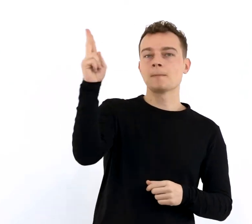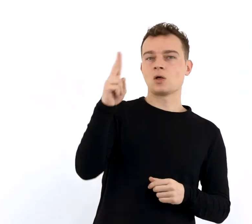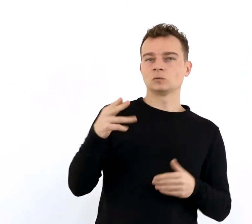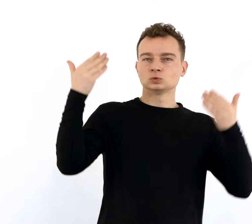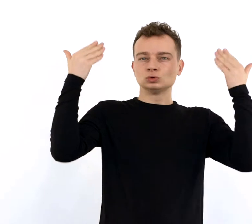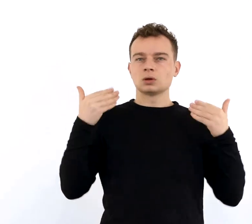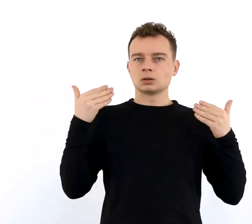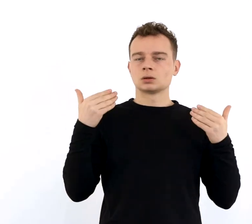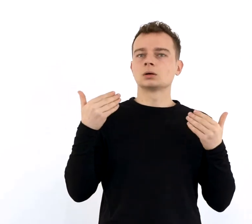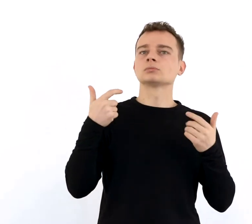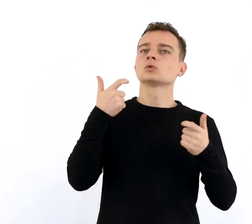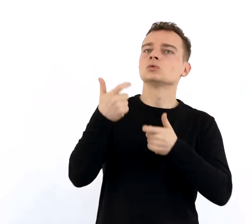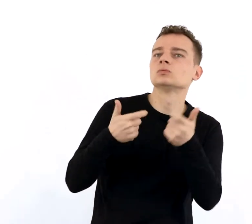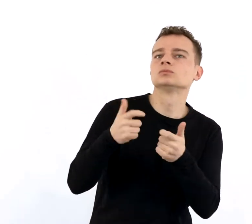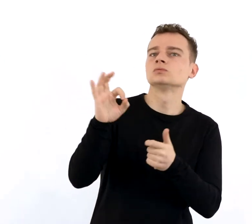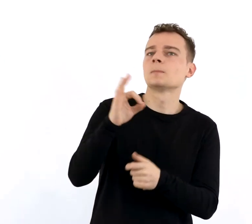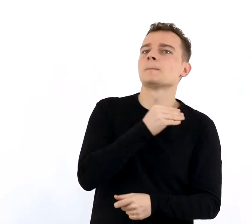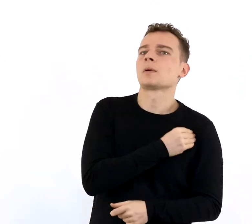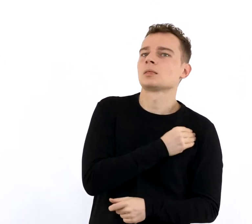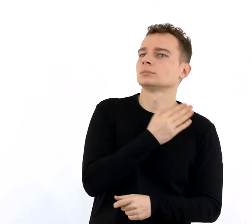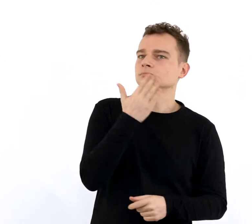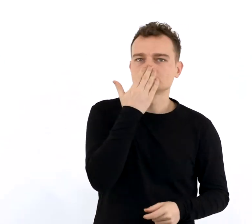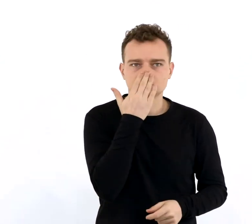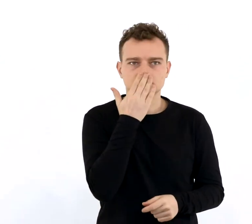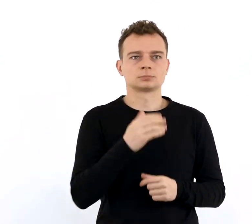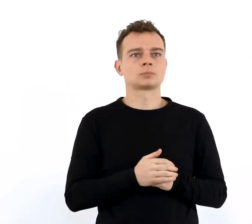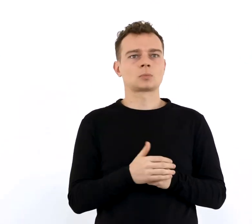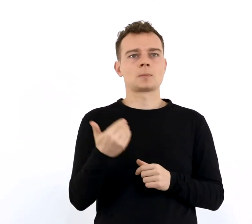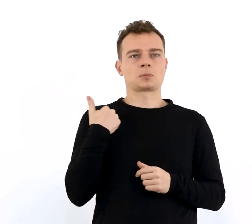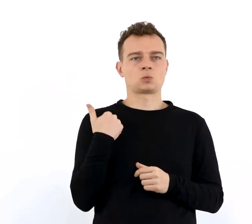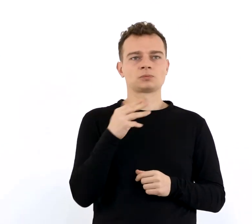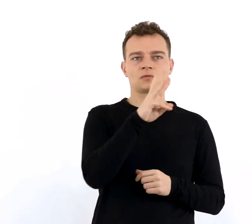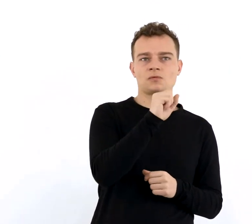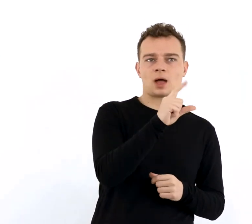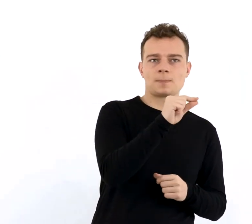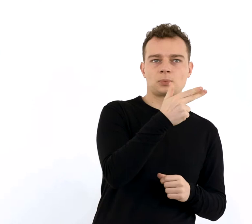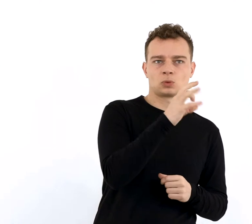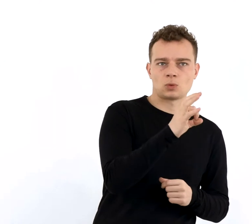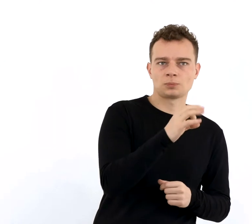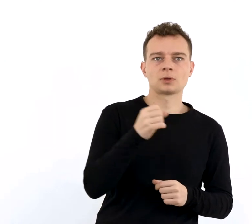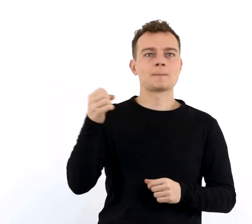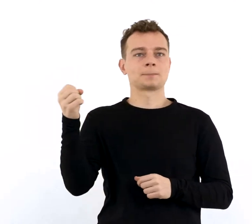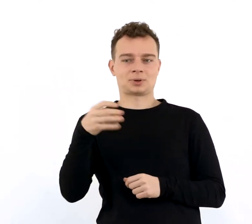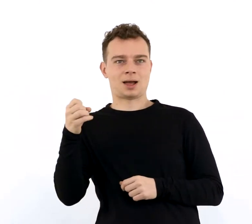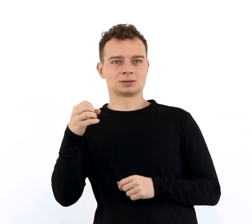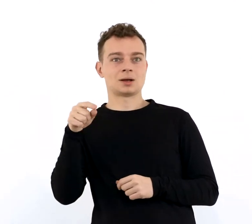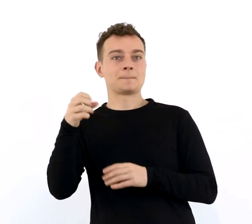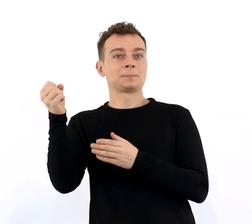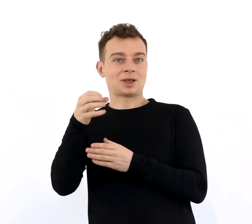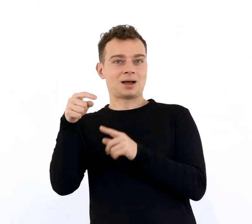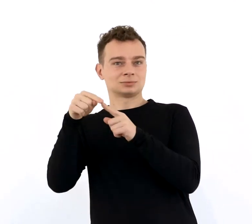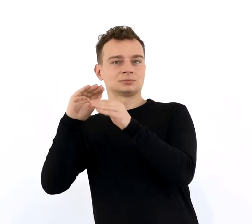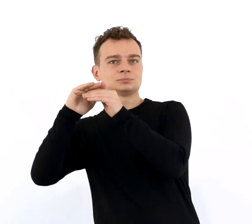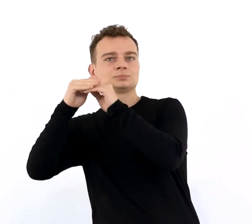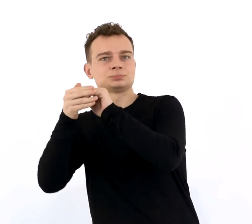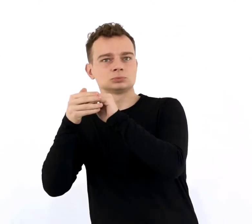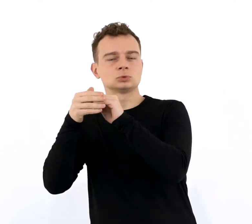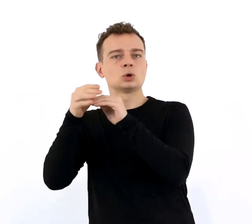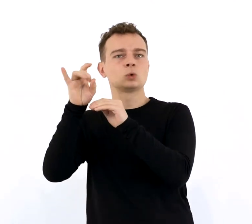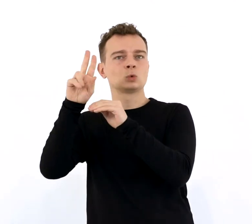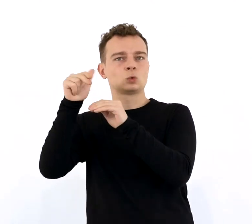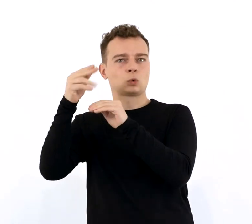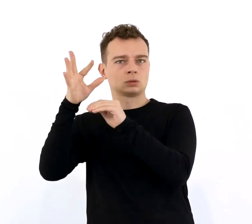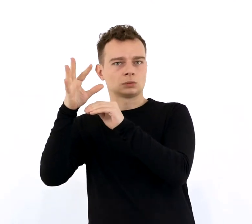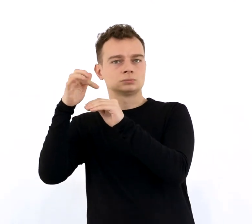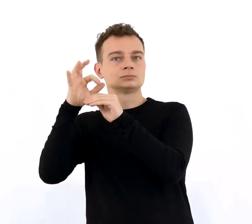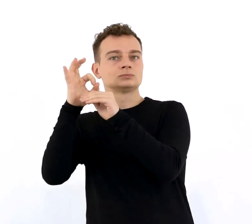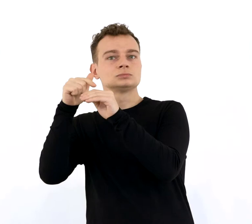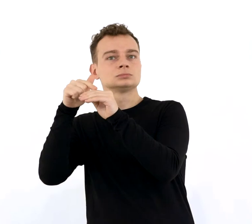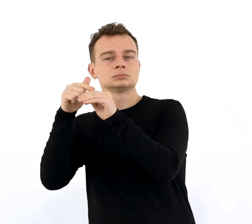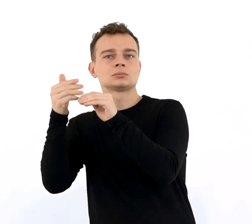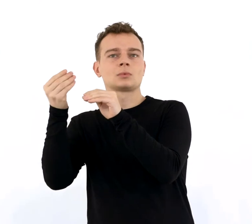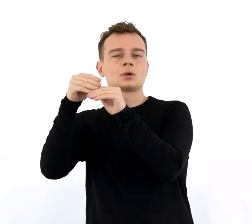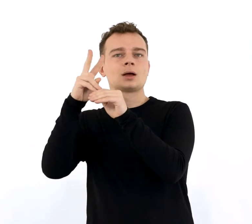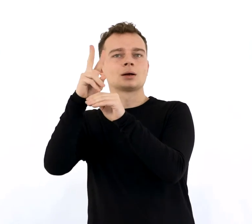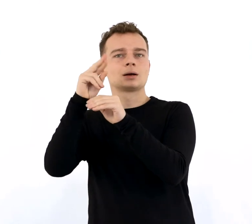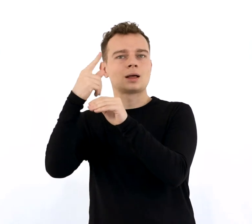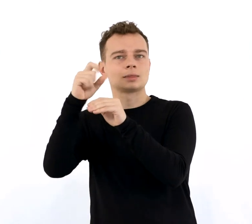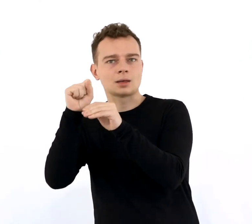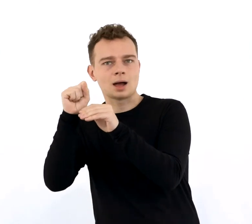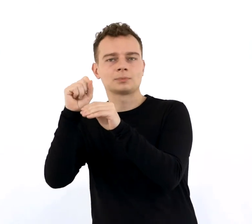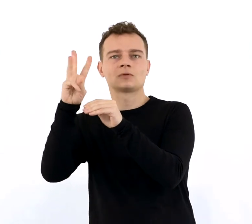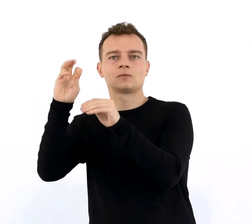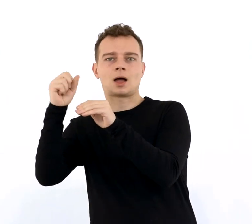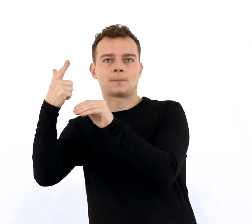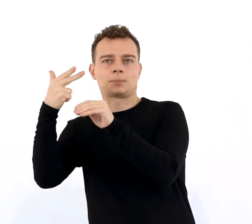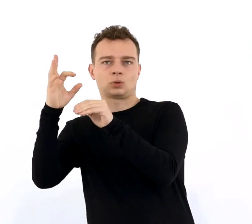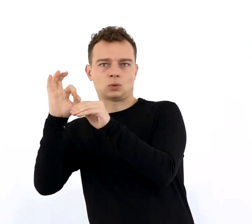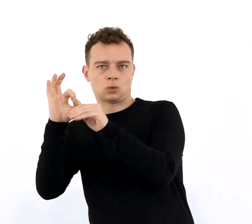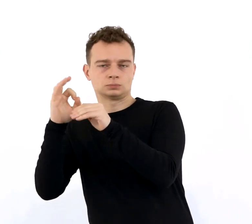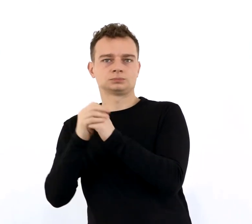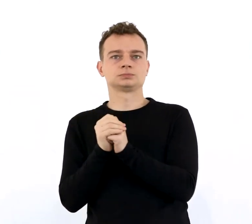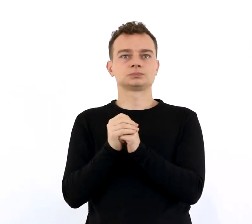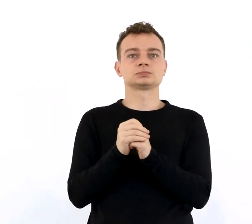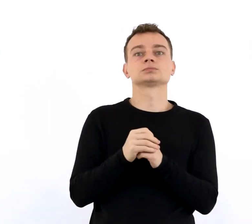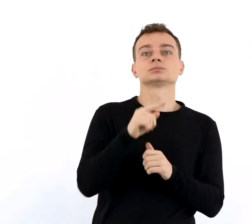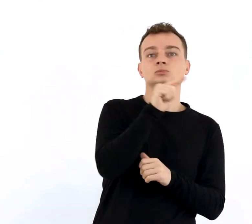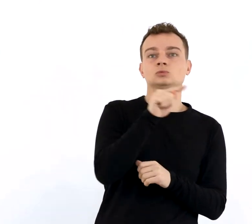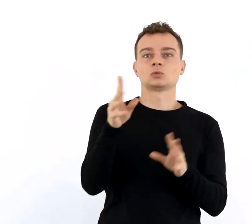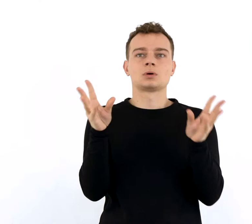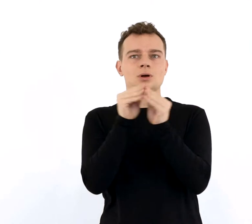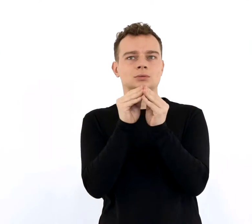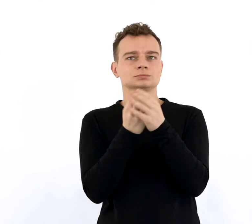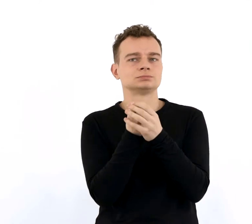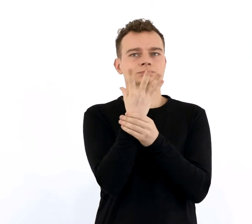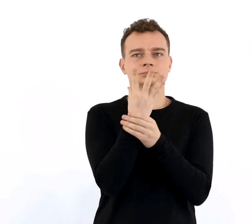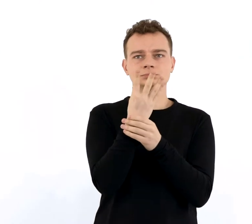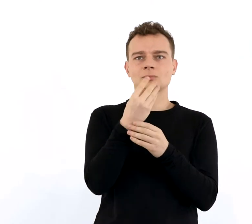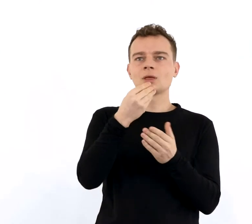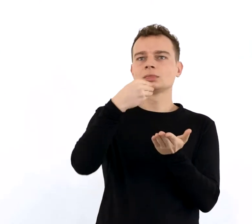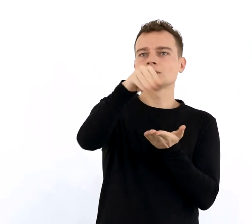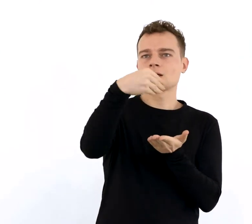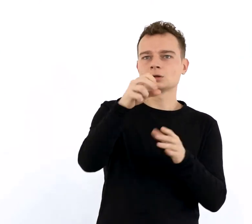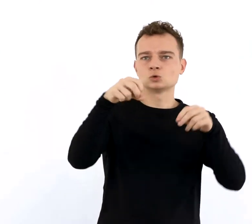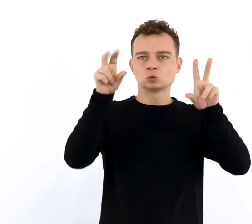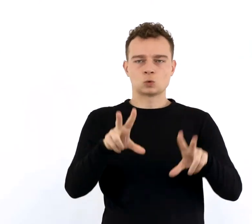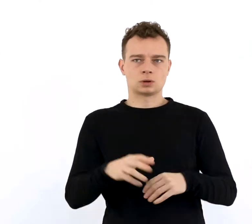Malowidła ścienne były wykonywane na suchym tynku złożonym z wapna i piasku pokrytego kredowo-wapiennym gruntem.